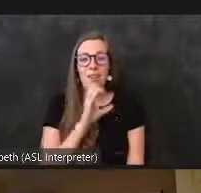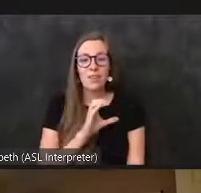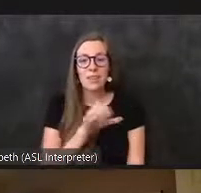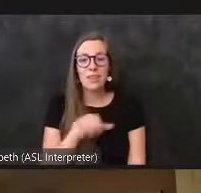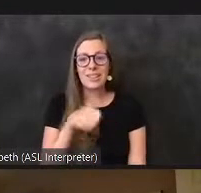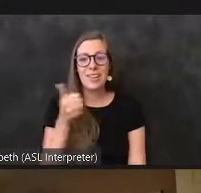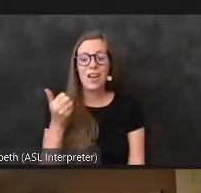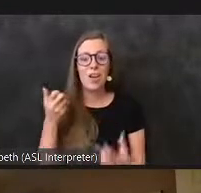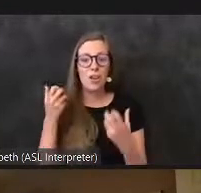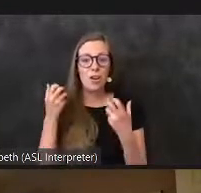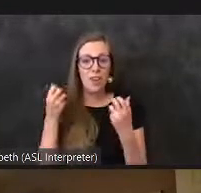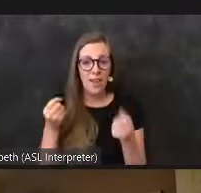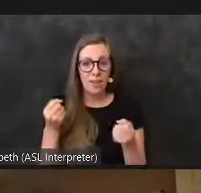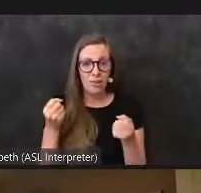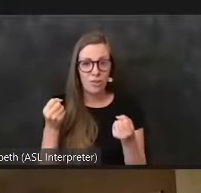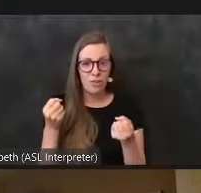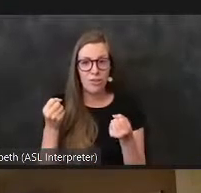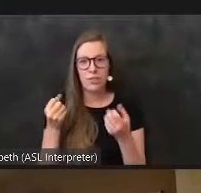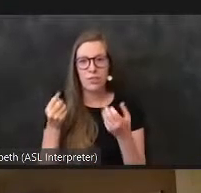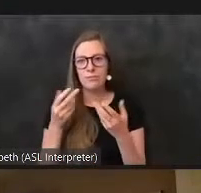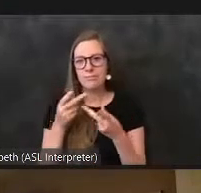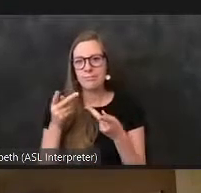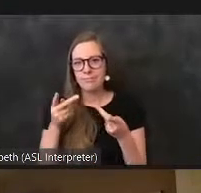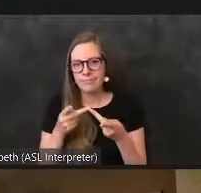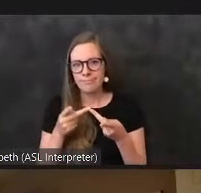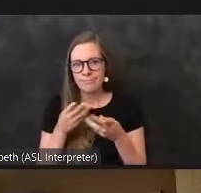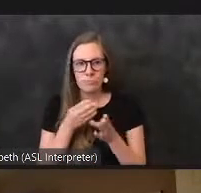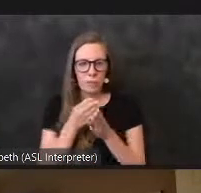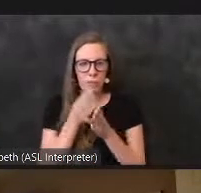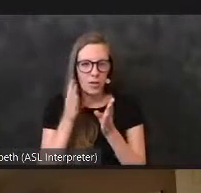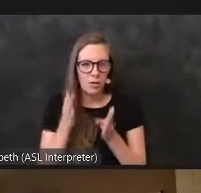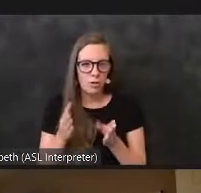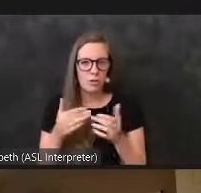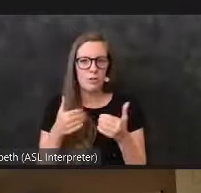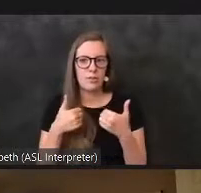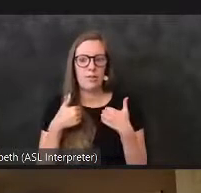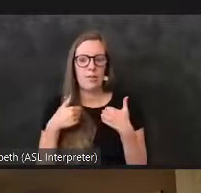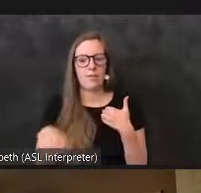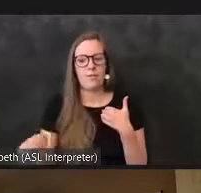de salud y otras entidades de salud y profesionales de salud.